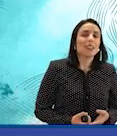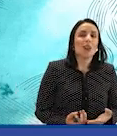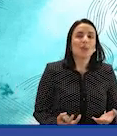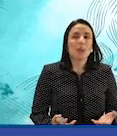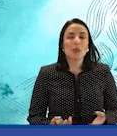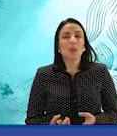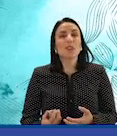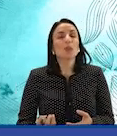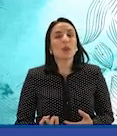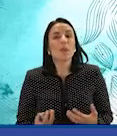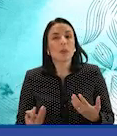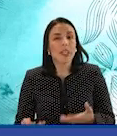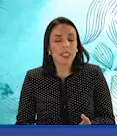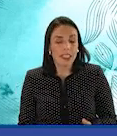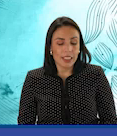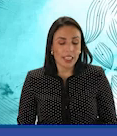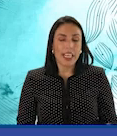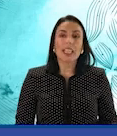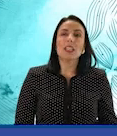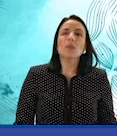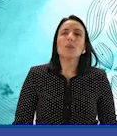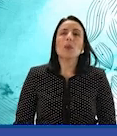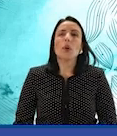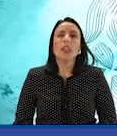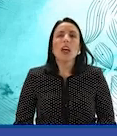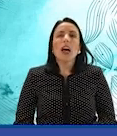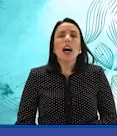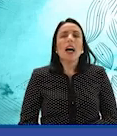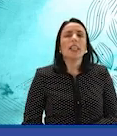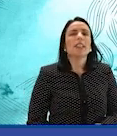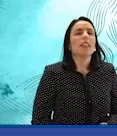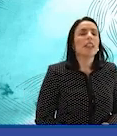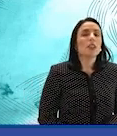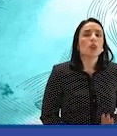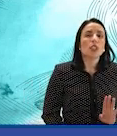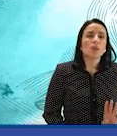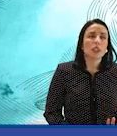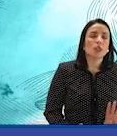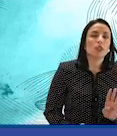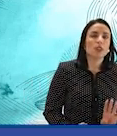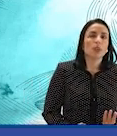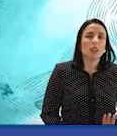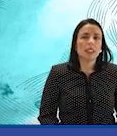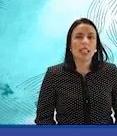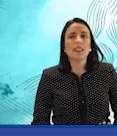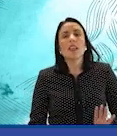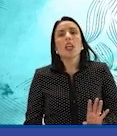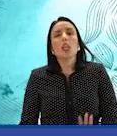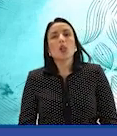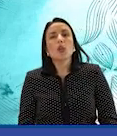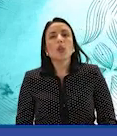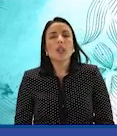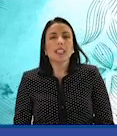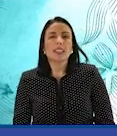de los presupuestos para poder atender. Y aquí también me voy a detener en dos aspectos fundamentales y uno es